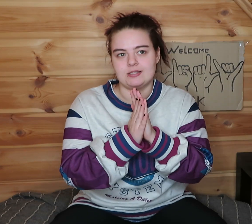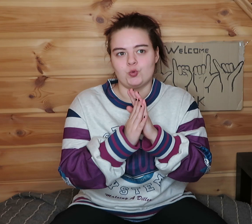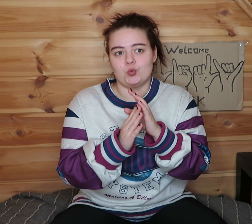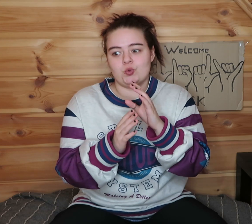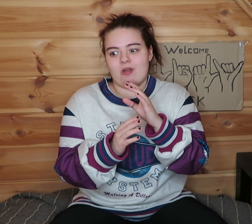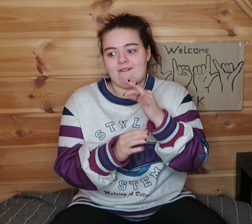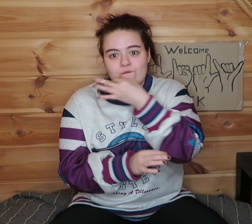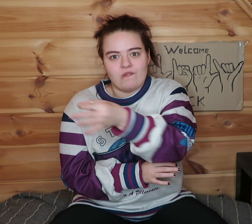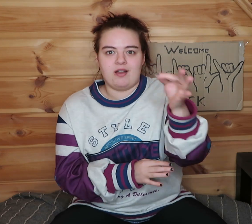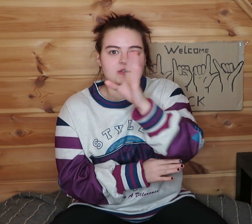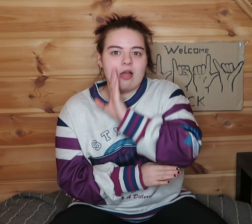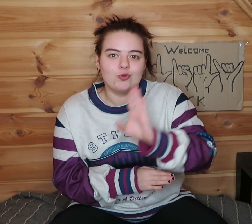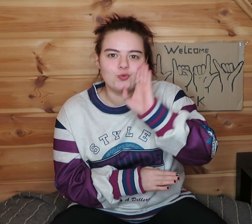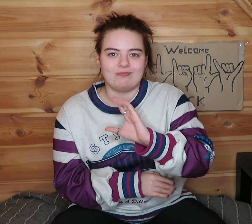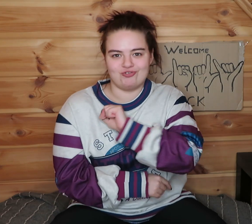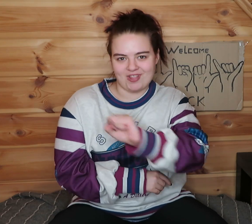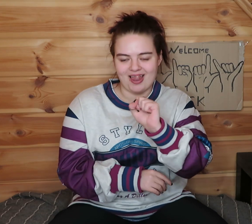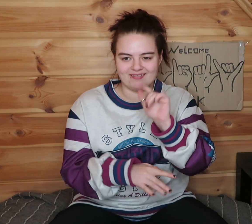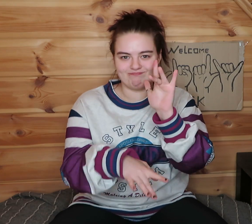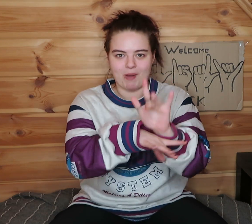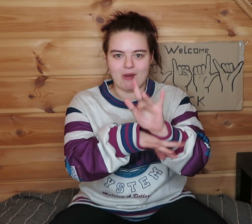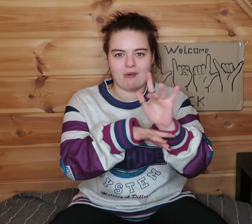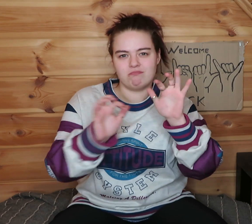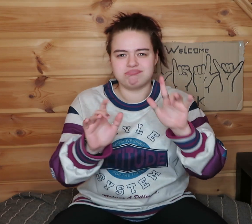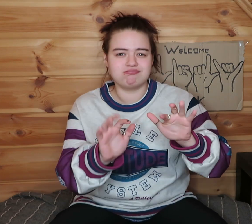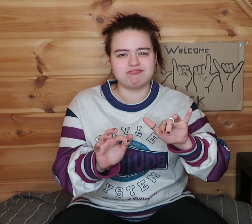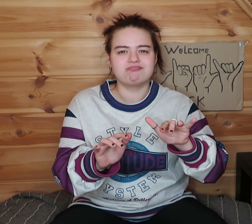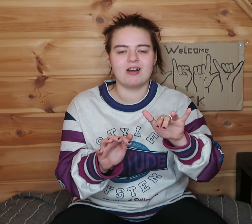Die Umfrage war anonym, darum denke ich ist es einfach negatives schnell zu tippen.